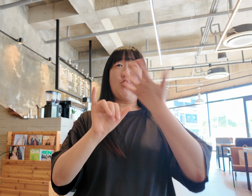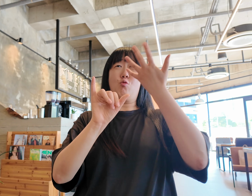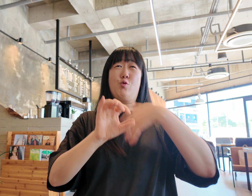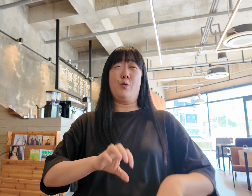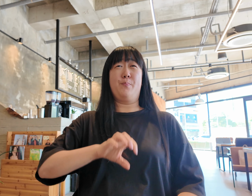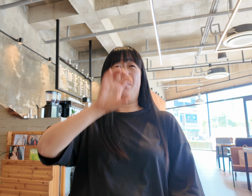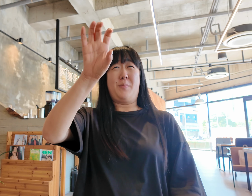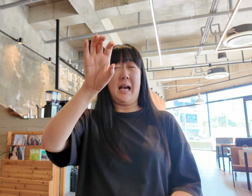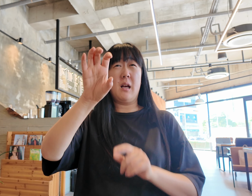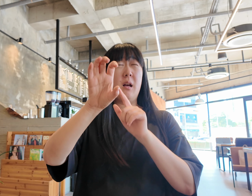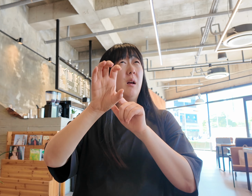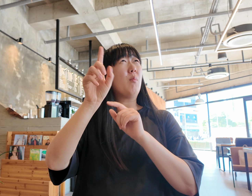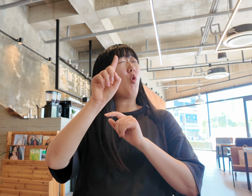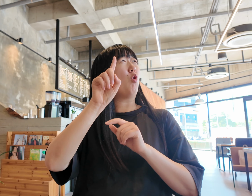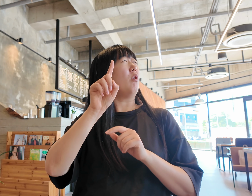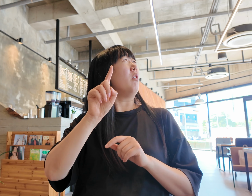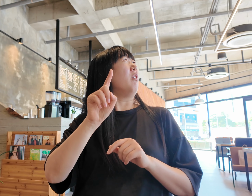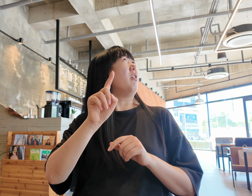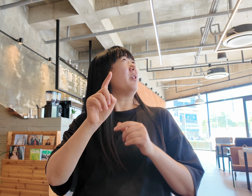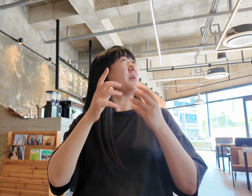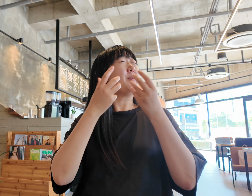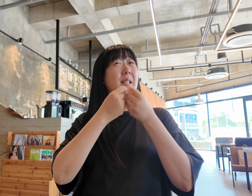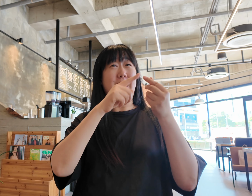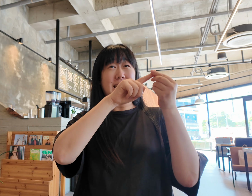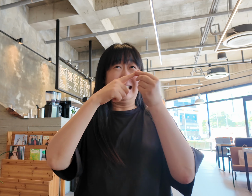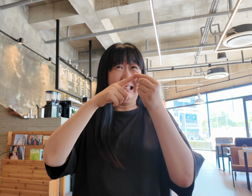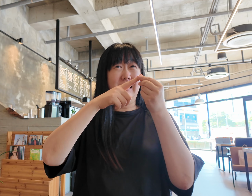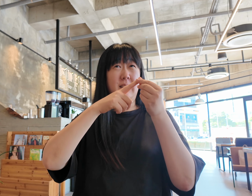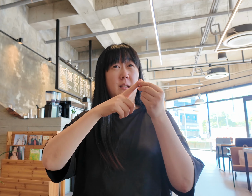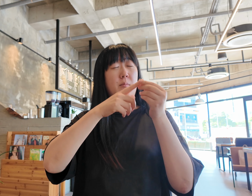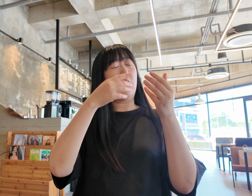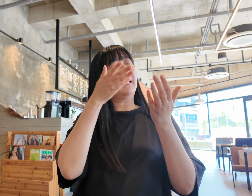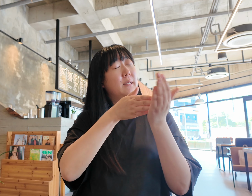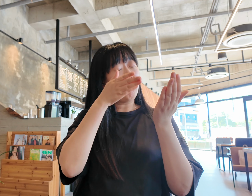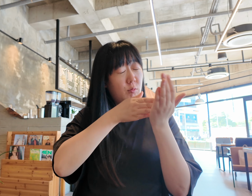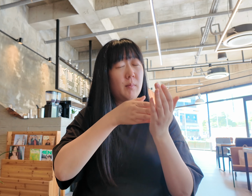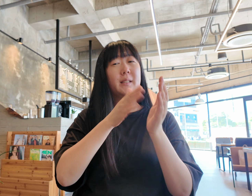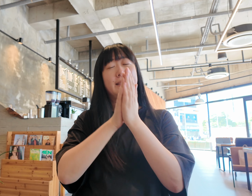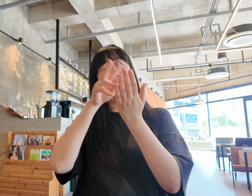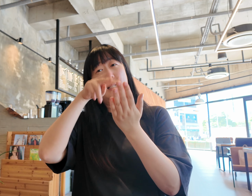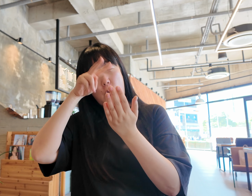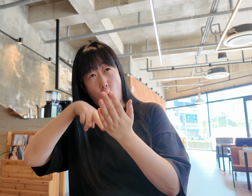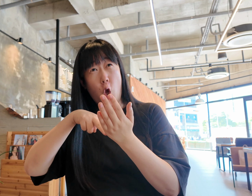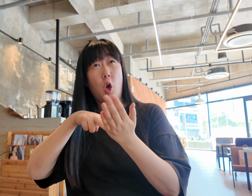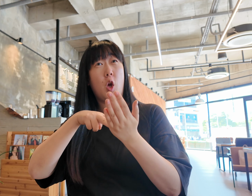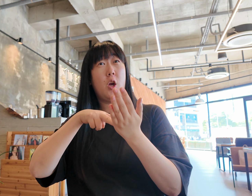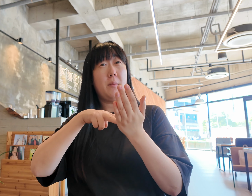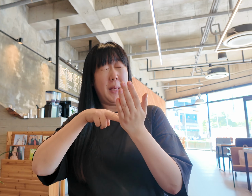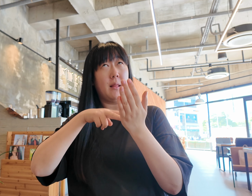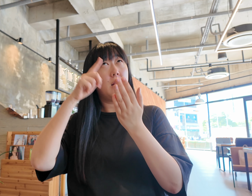YouTubeを始めた当初は、 ニュースや本などを見て、